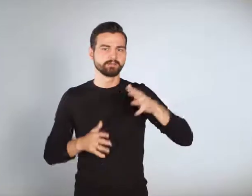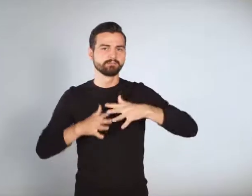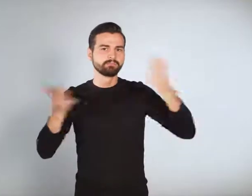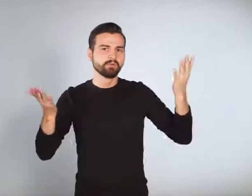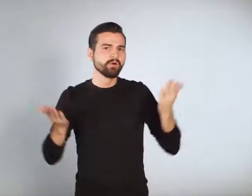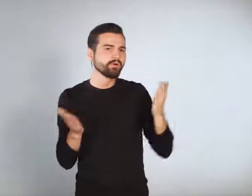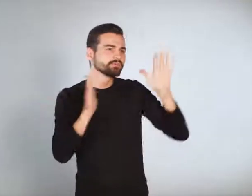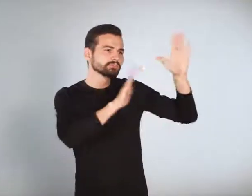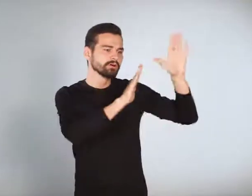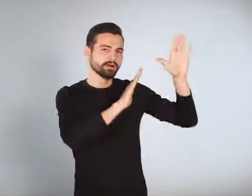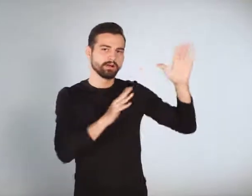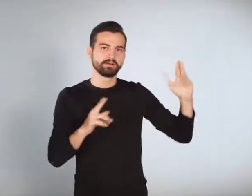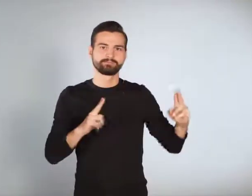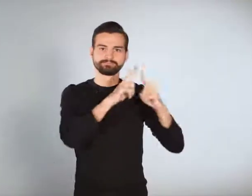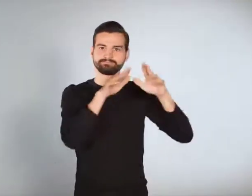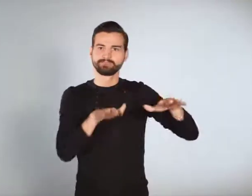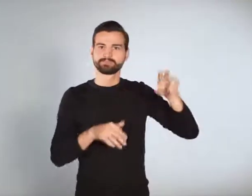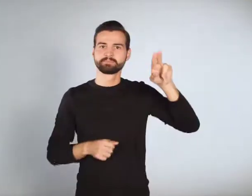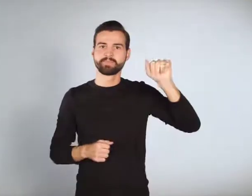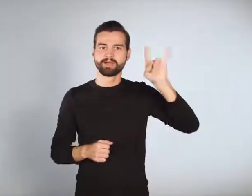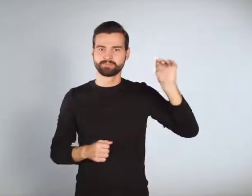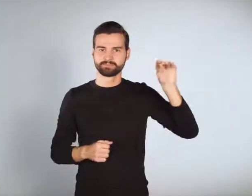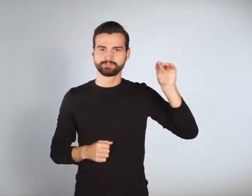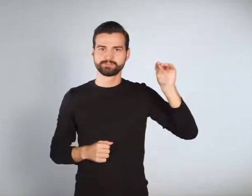длительное время жил в Париже.